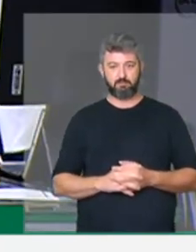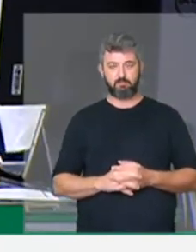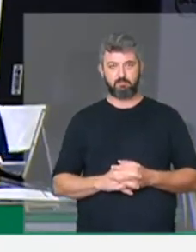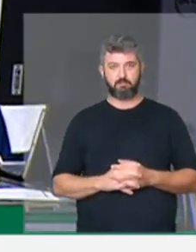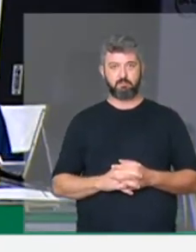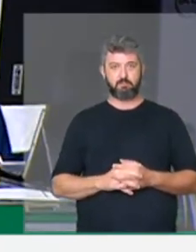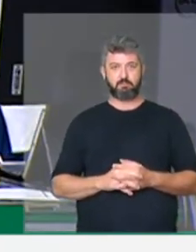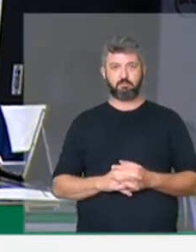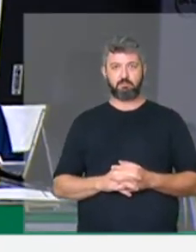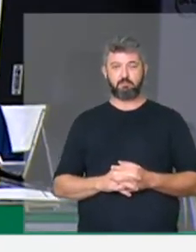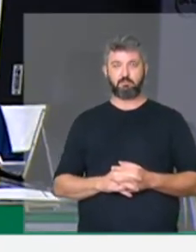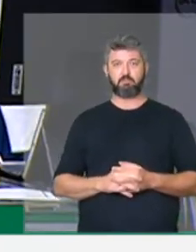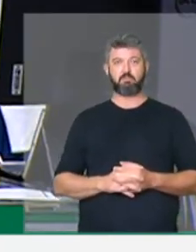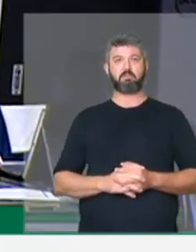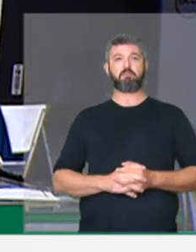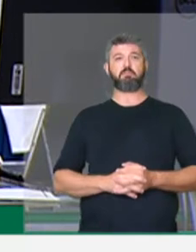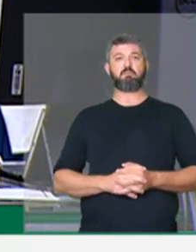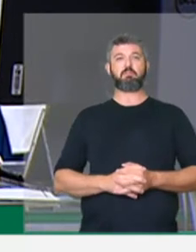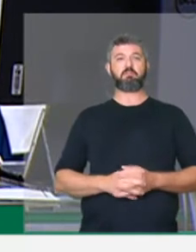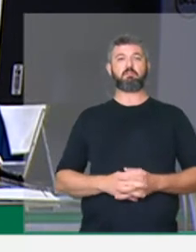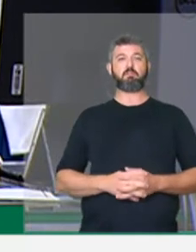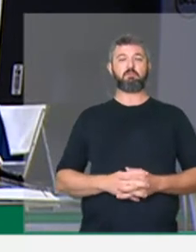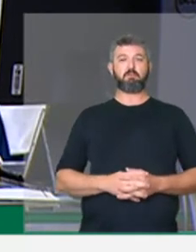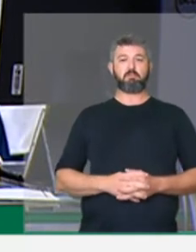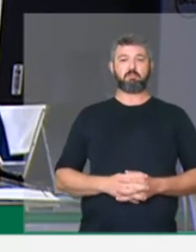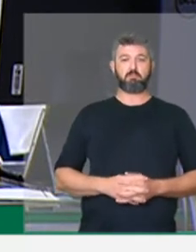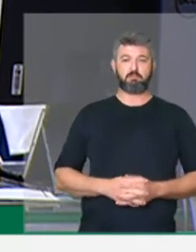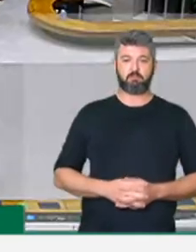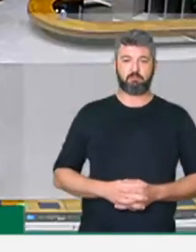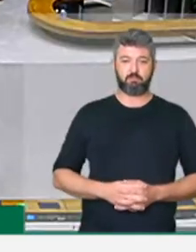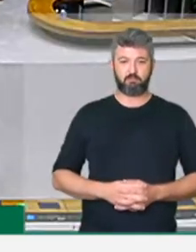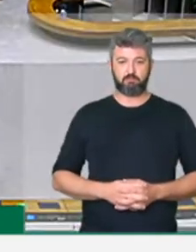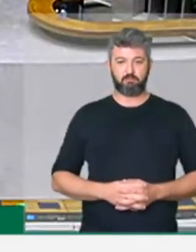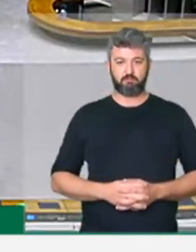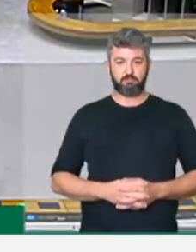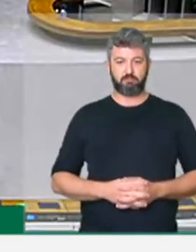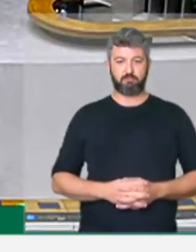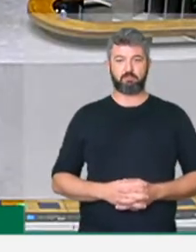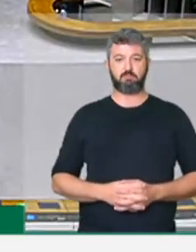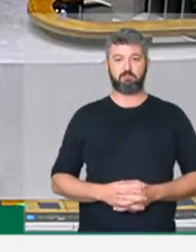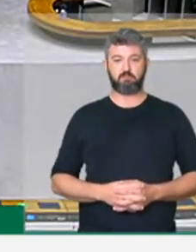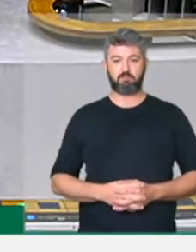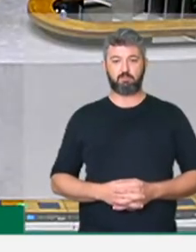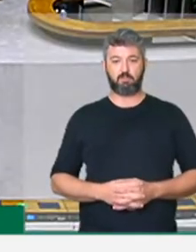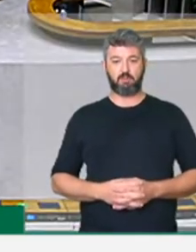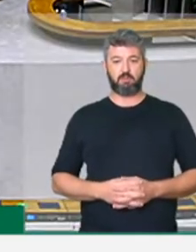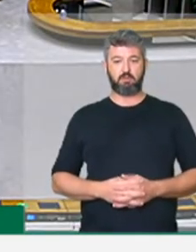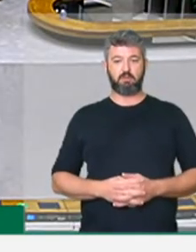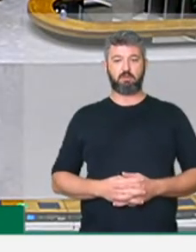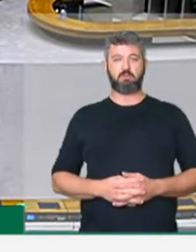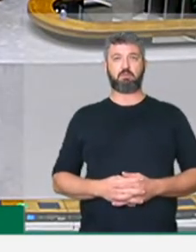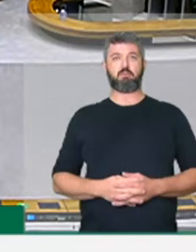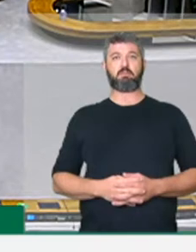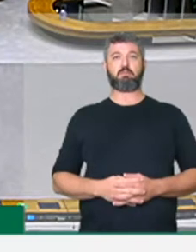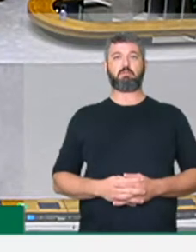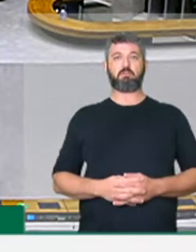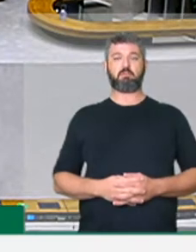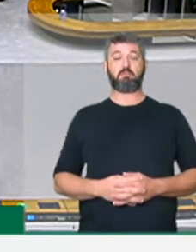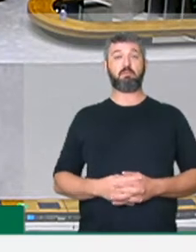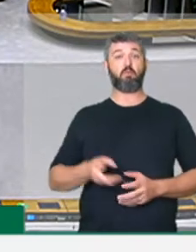PROVISÓRIA 1017/2020 O RELATOR É O DEPUTADO DANILO FORTE DO PSDB DO CEARÁ. -- [DEP. ERIKA KOKAY]: A